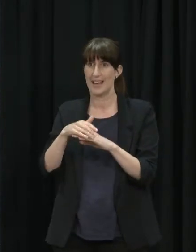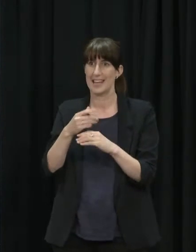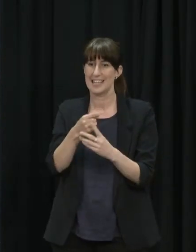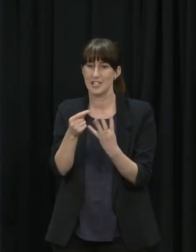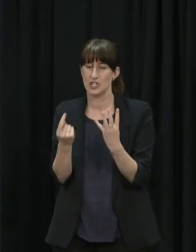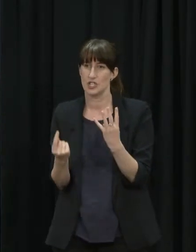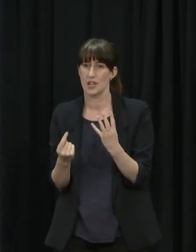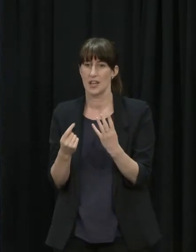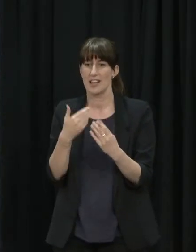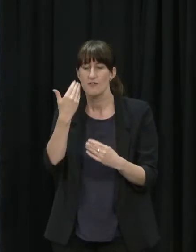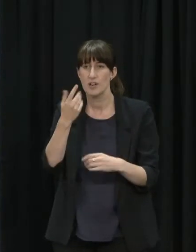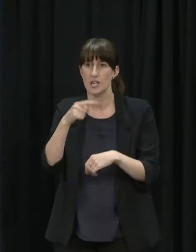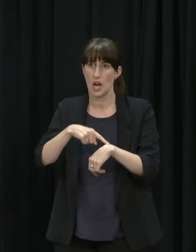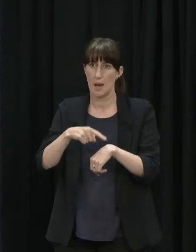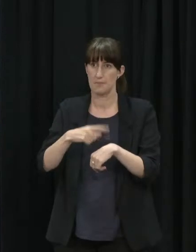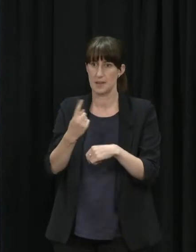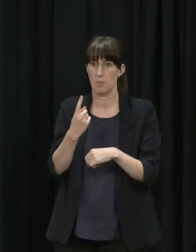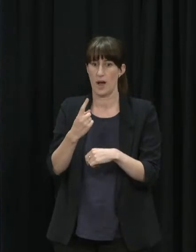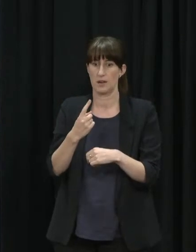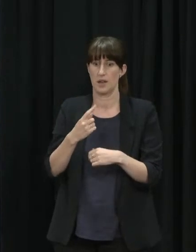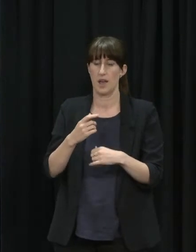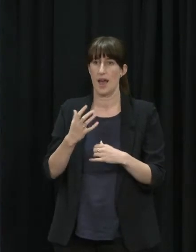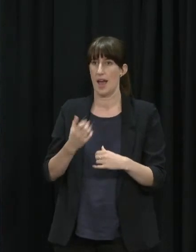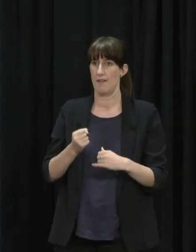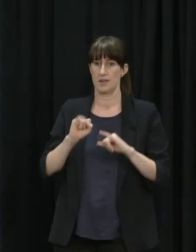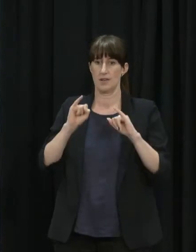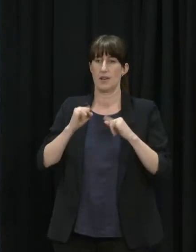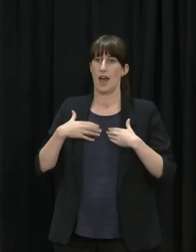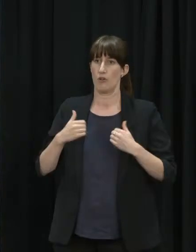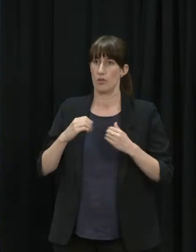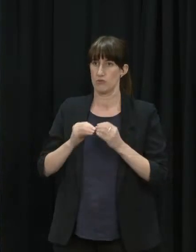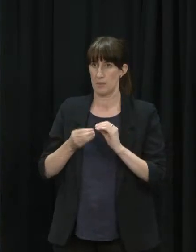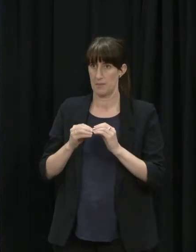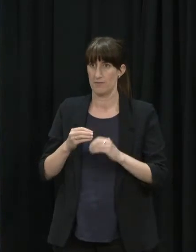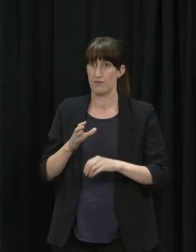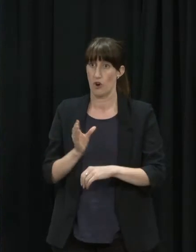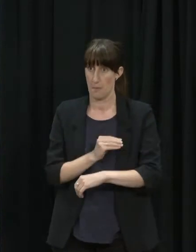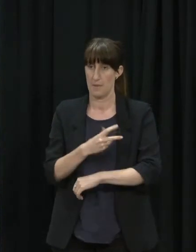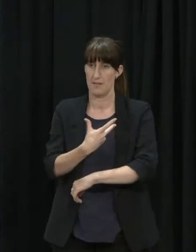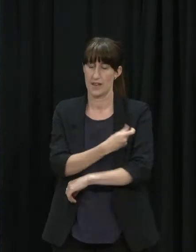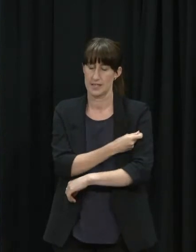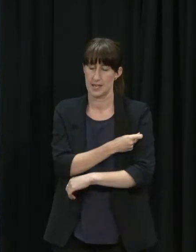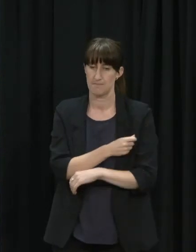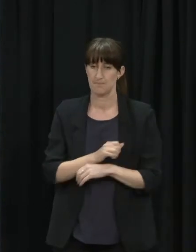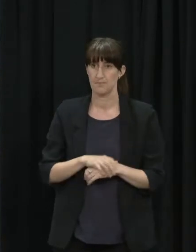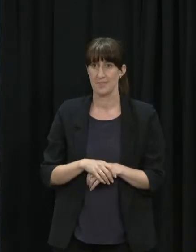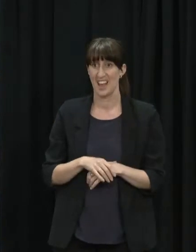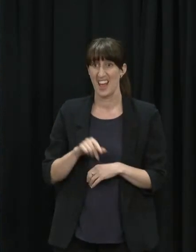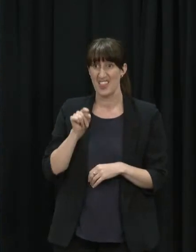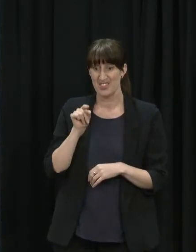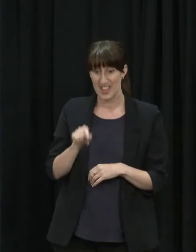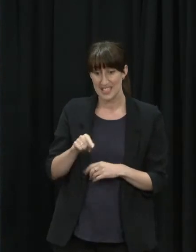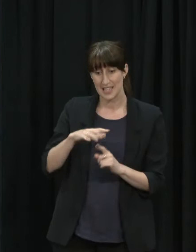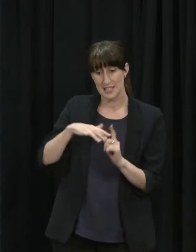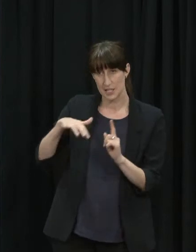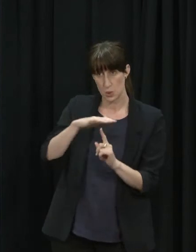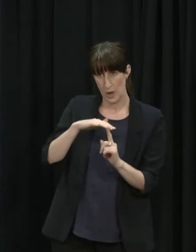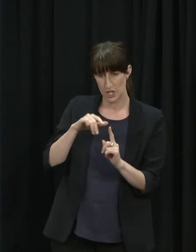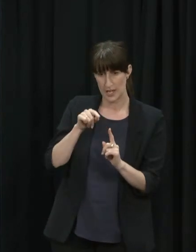o te akoranga o te haumaru motuhake te poari aroturuki kei a maua ko Matt te noho ki runga